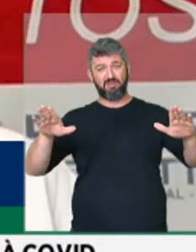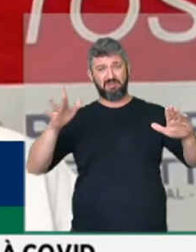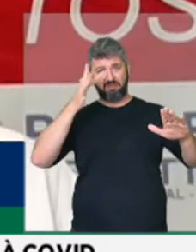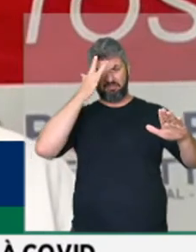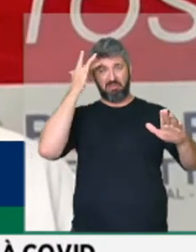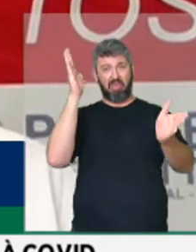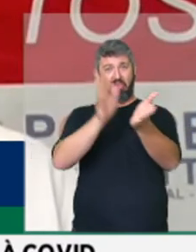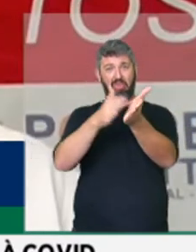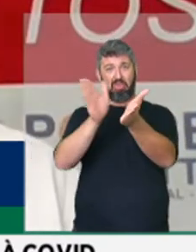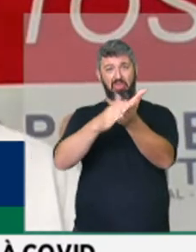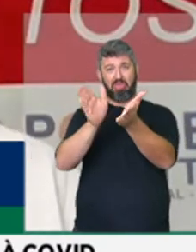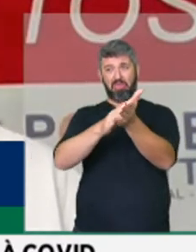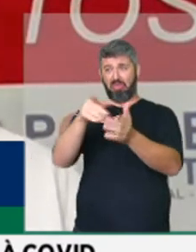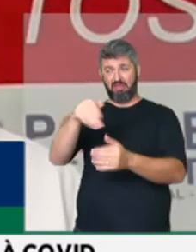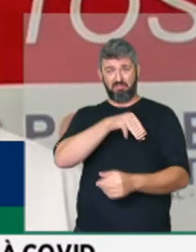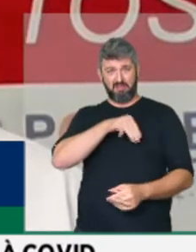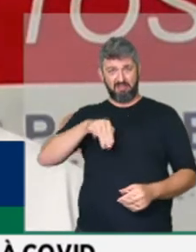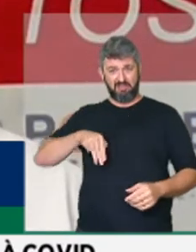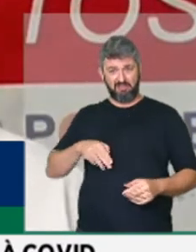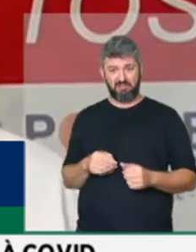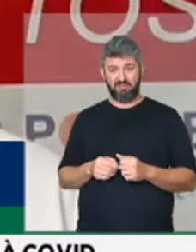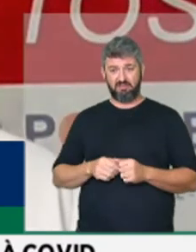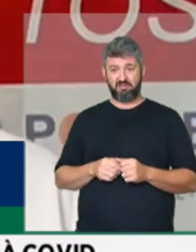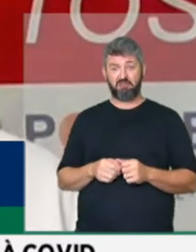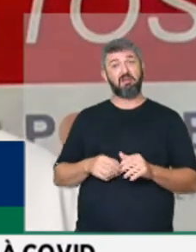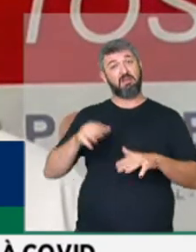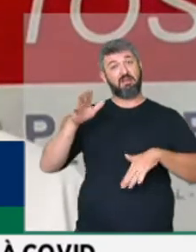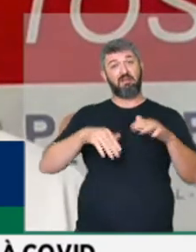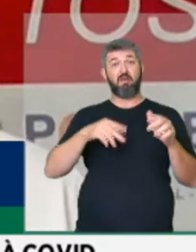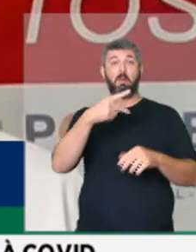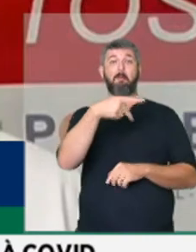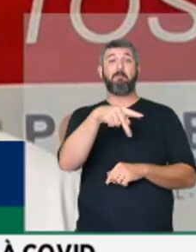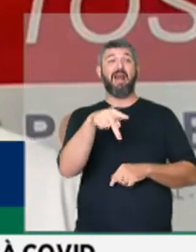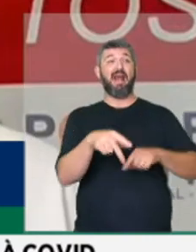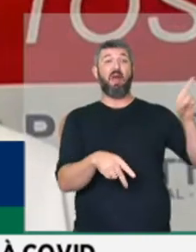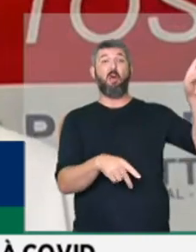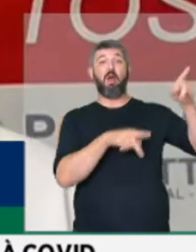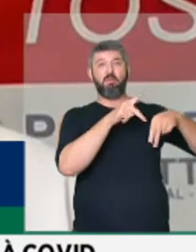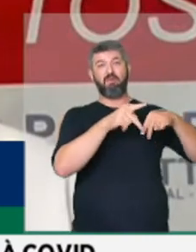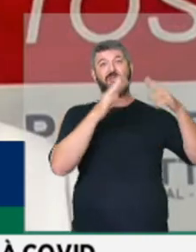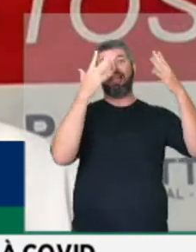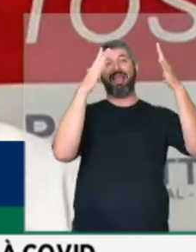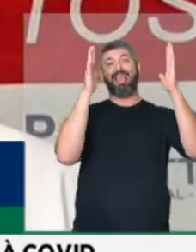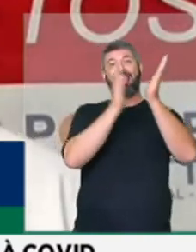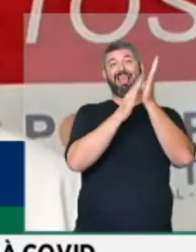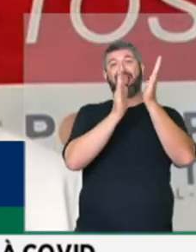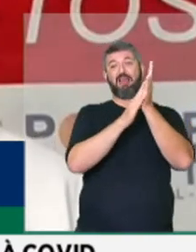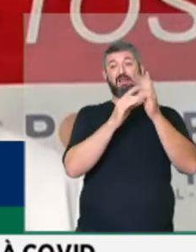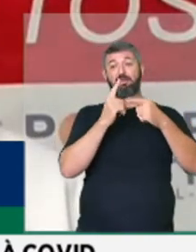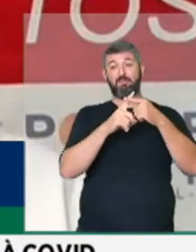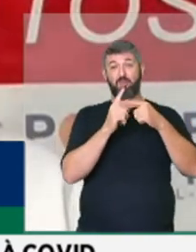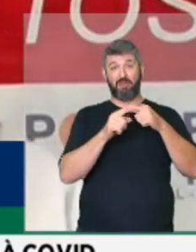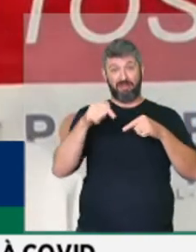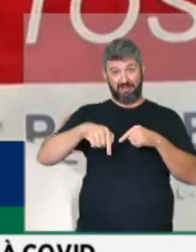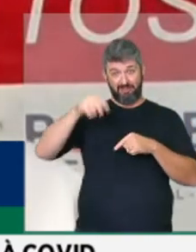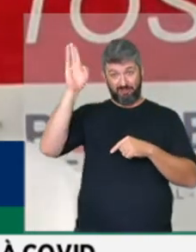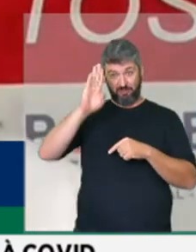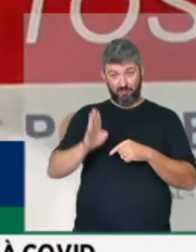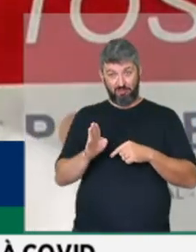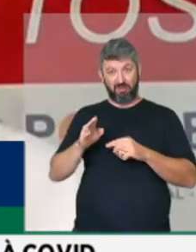GUARANI. A MOEDA GUARANI DOS DOS NOSSOS VIZINHOS PARAGUAIOS QUE COMEÇARAM A COMPRAR NO BRASIL. ENTÃO, MINISTRO, OLHE PARA A REALIDADE, O PIOR CEGO NÃO É QUEM NÃO VÊ , É